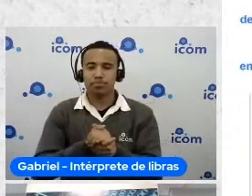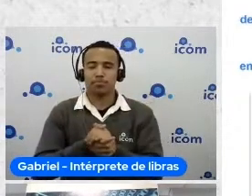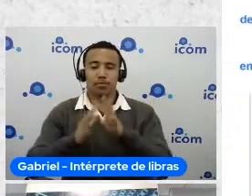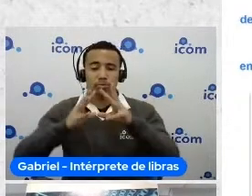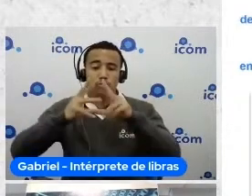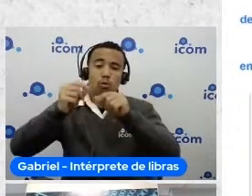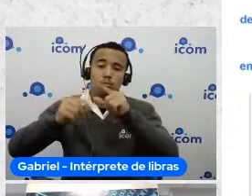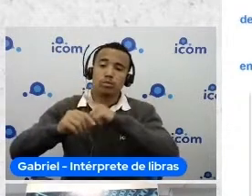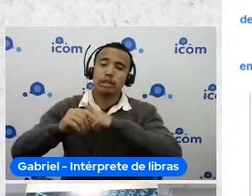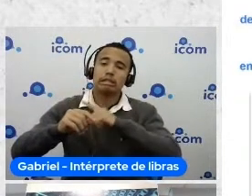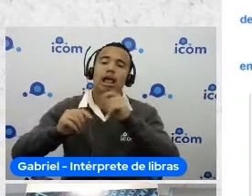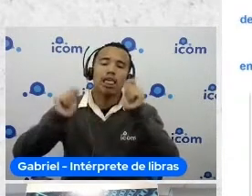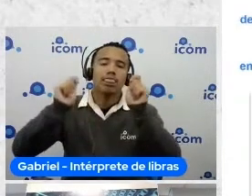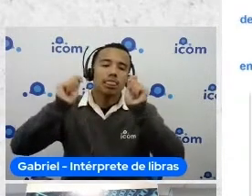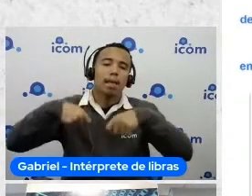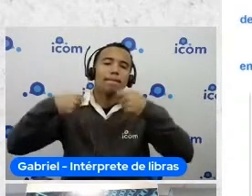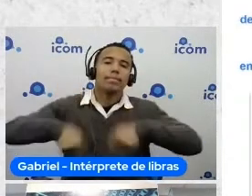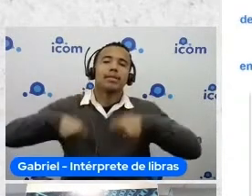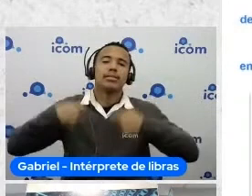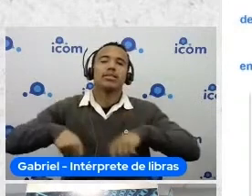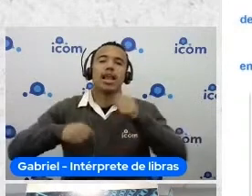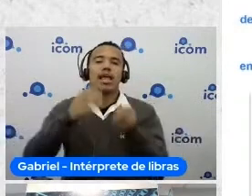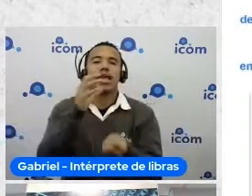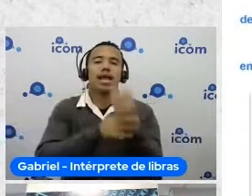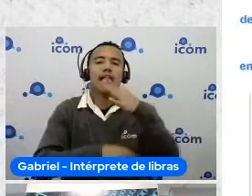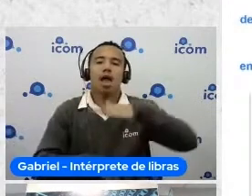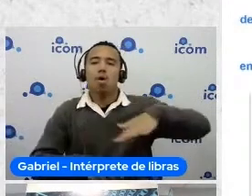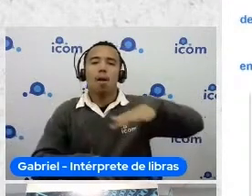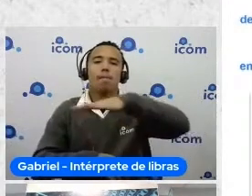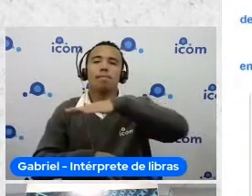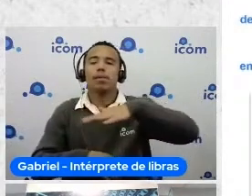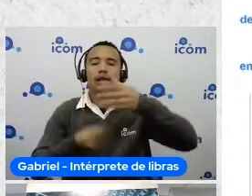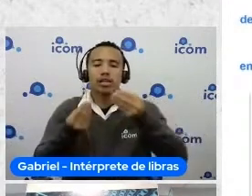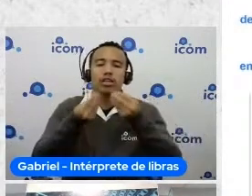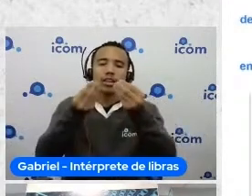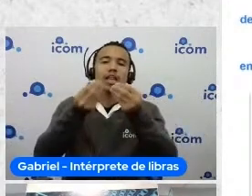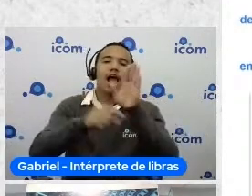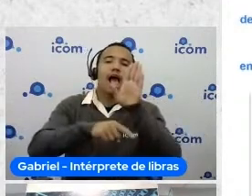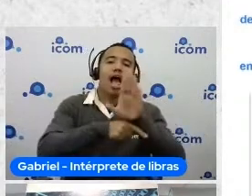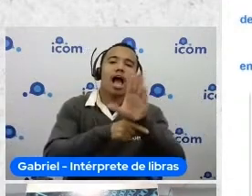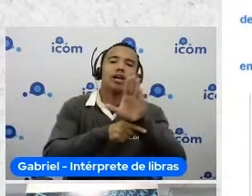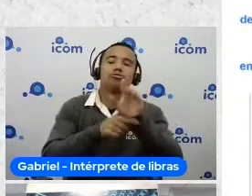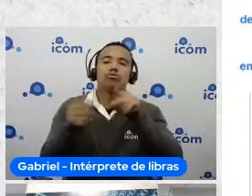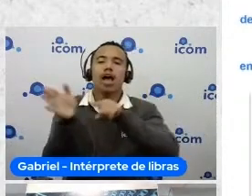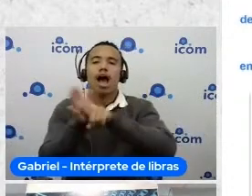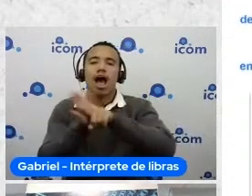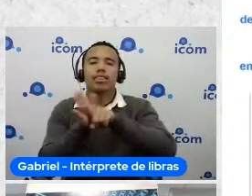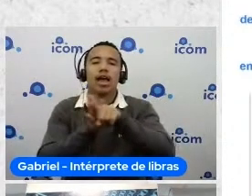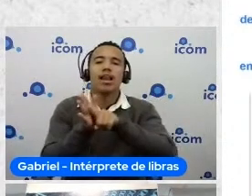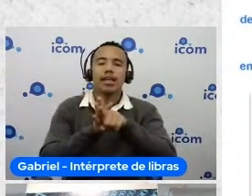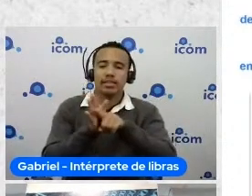inputs tornou-se necessário criar um ambiente que proporcionasse suporte aos nossos analistas, desta